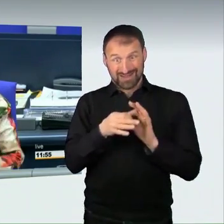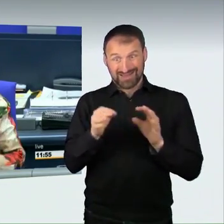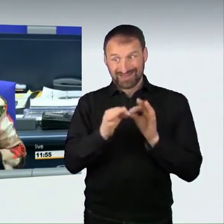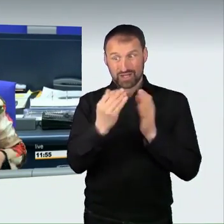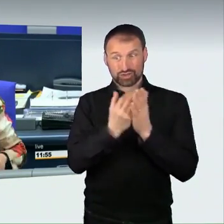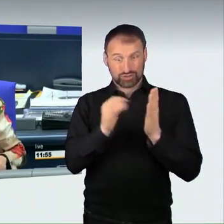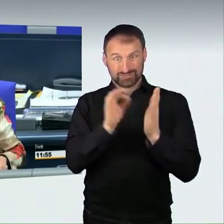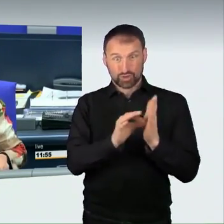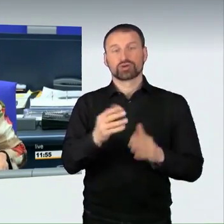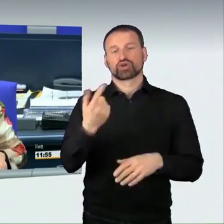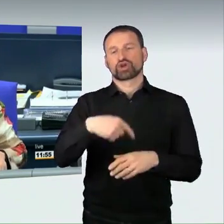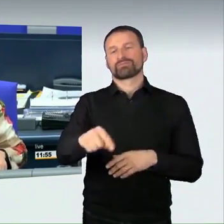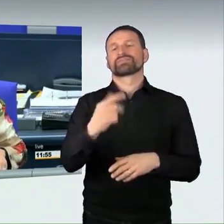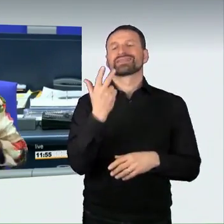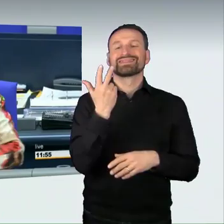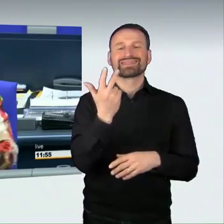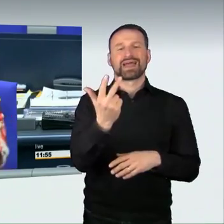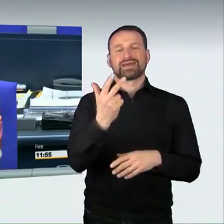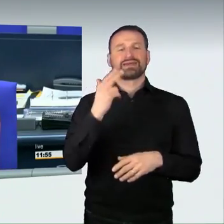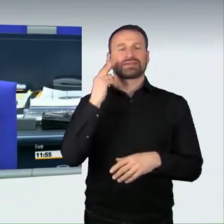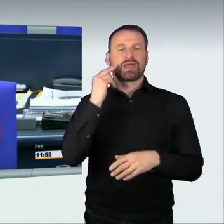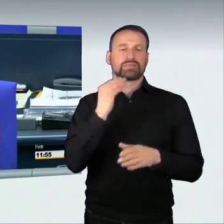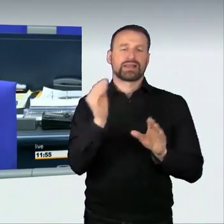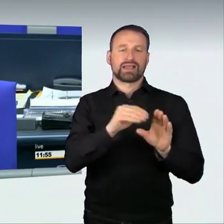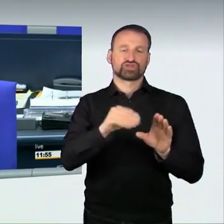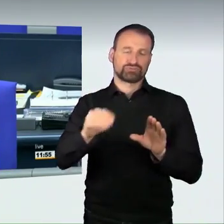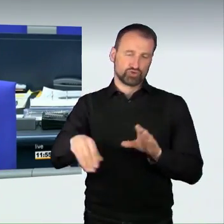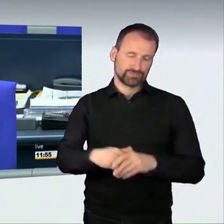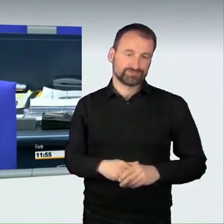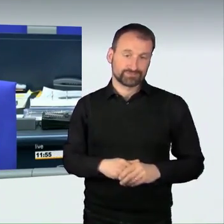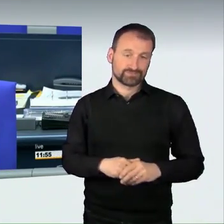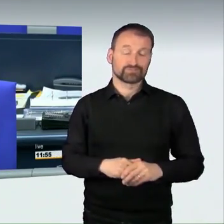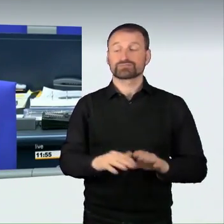auf uns zukommen werden. Nach einer interfraktionellen Vereinbarung